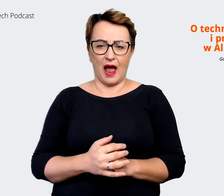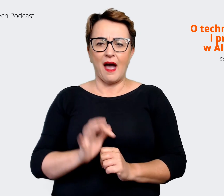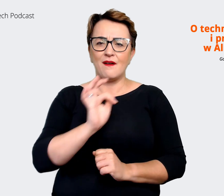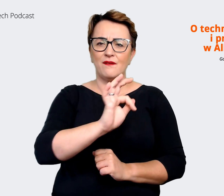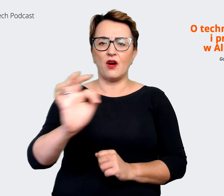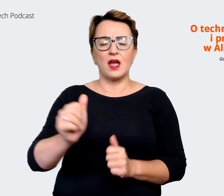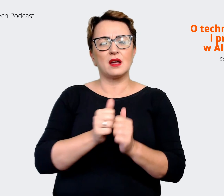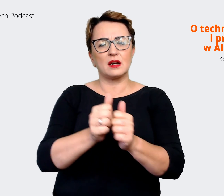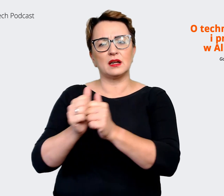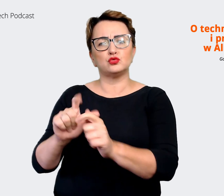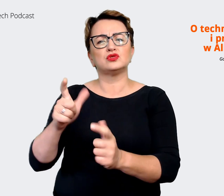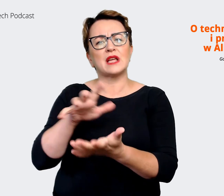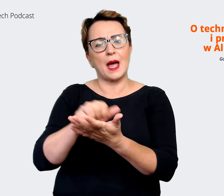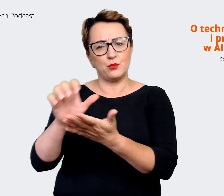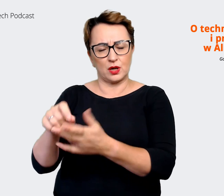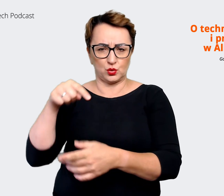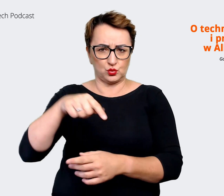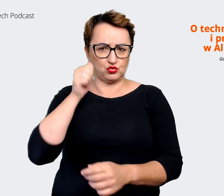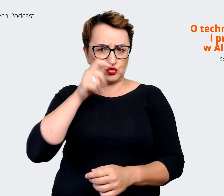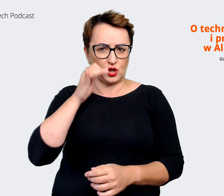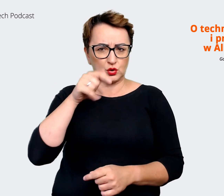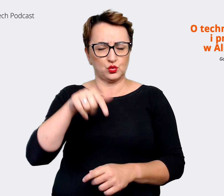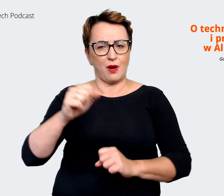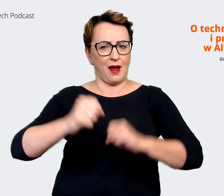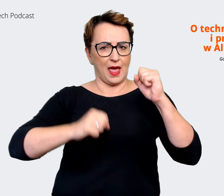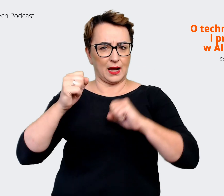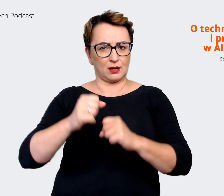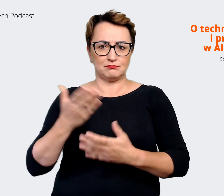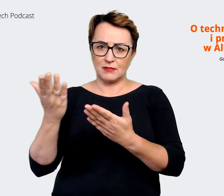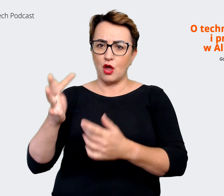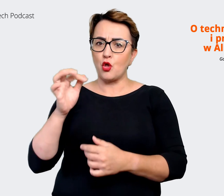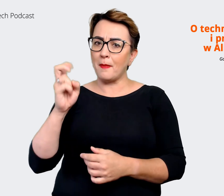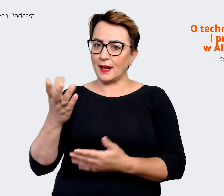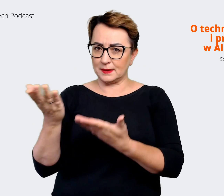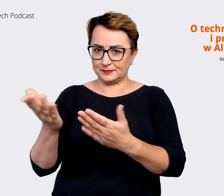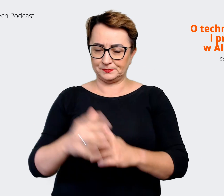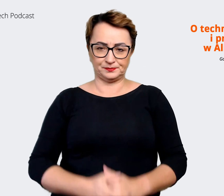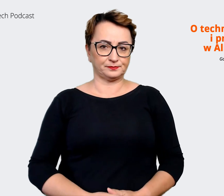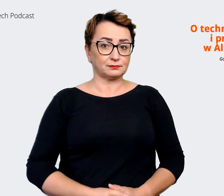Jaka jest wasza rola? Czym się zajmujecie na co dzień w Allegro? Tomek może od Ciebie zacznijmy.